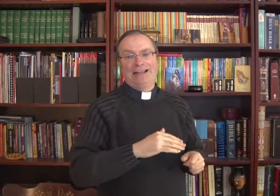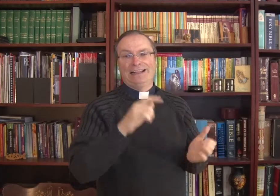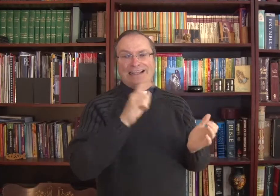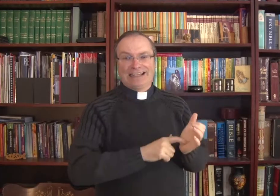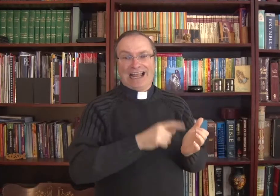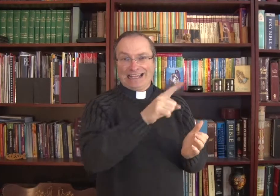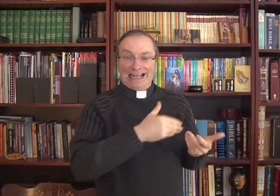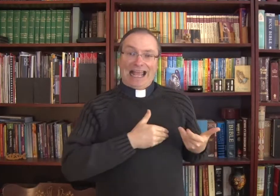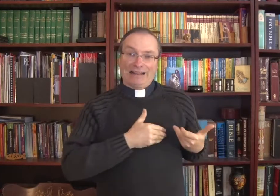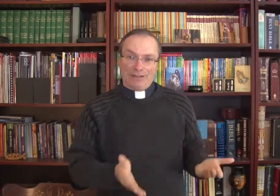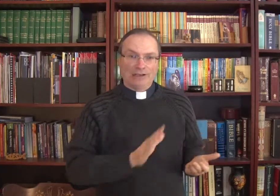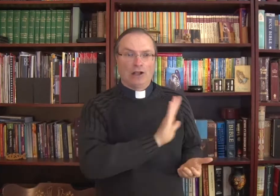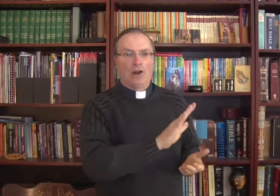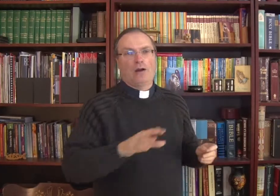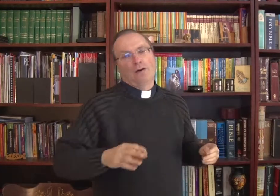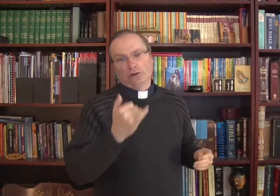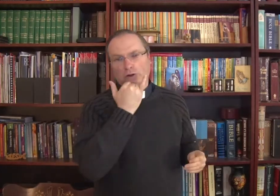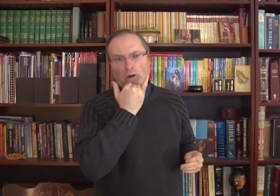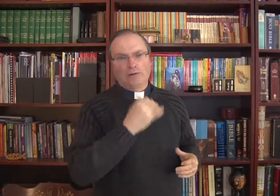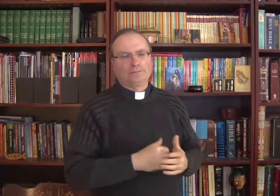quand ils admettent leurs torts.